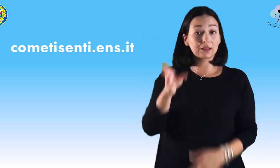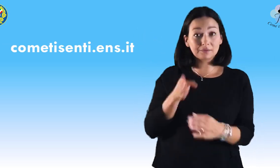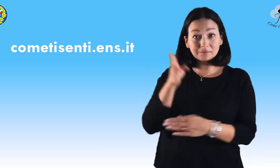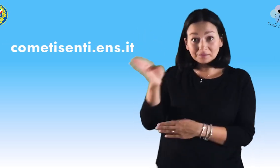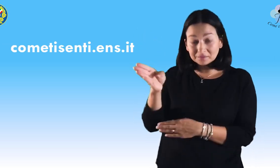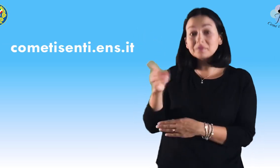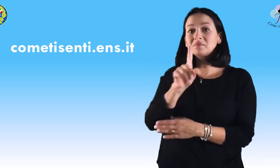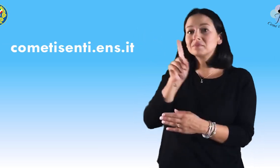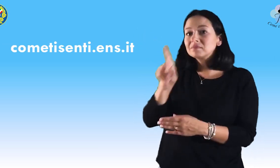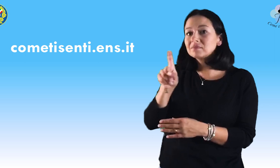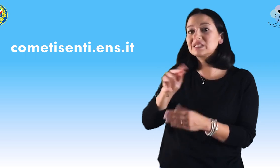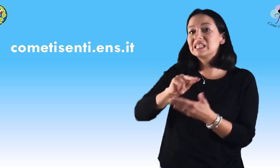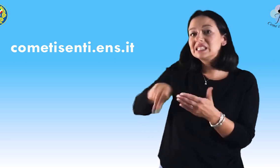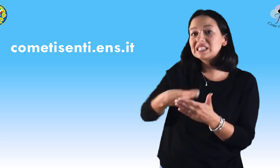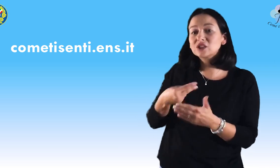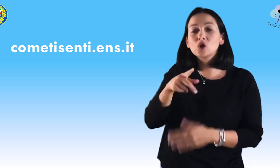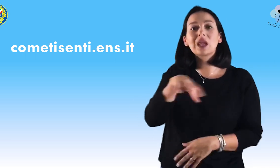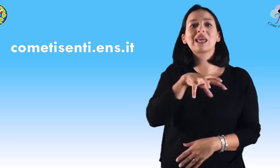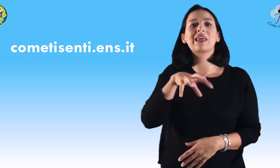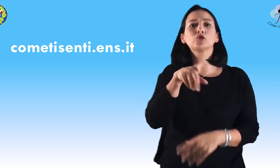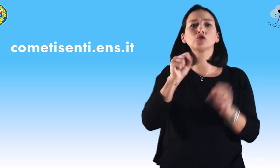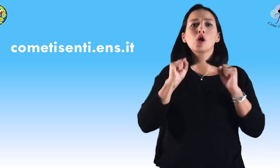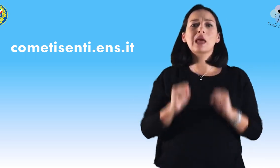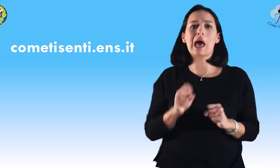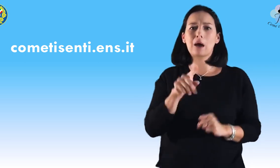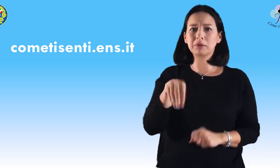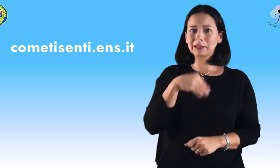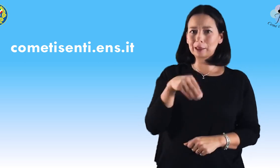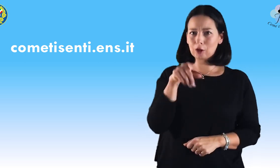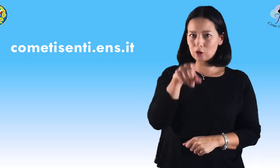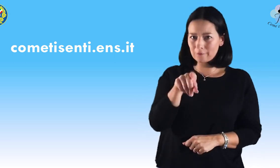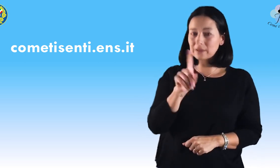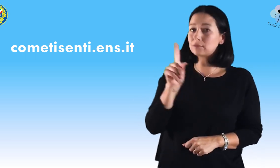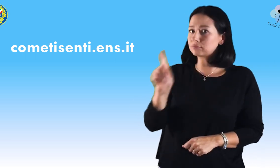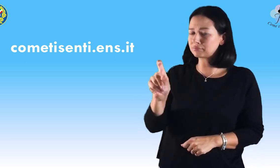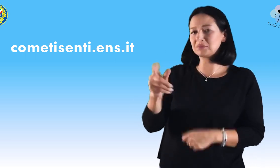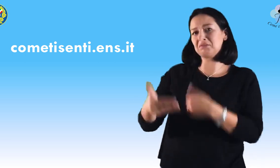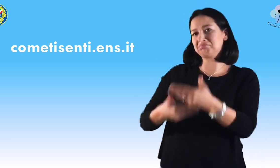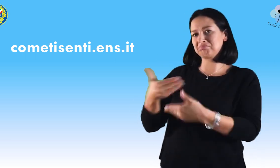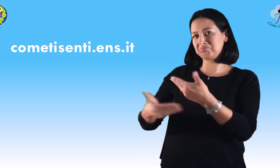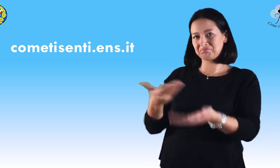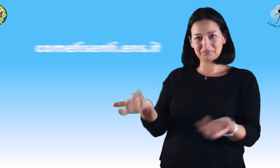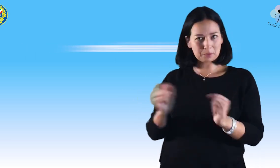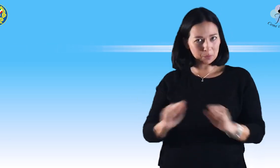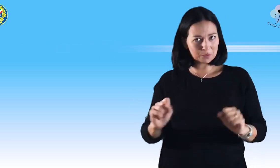e registrarti all’appuntamento della tua Regione.